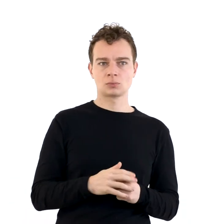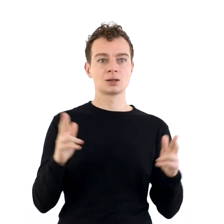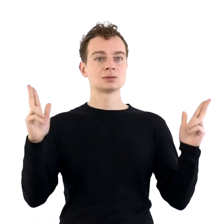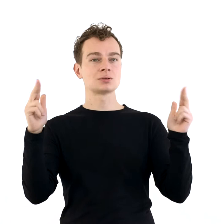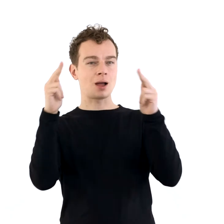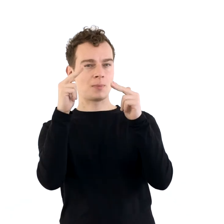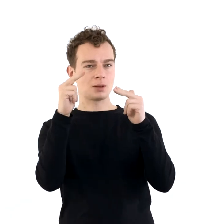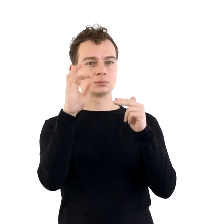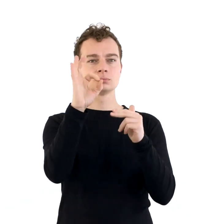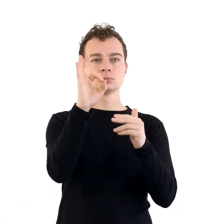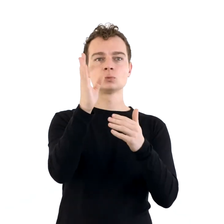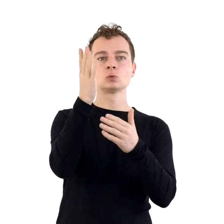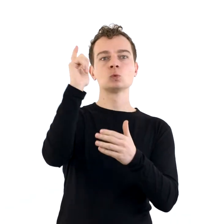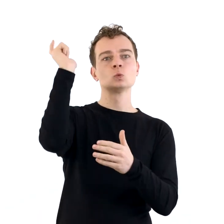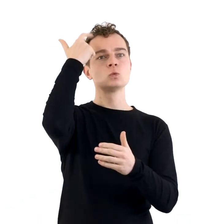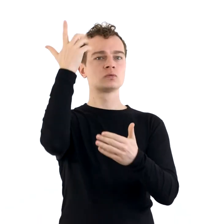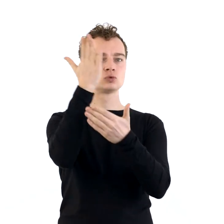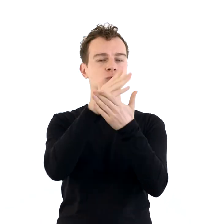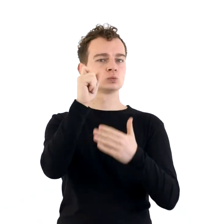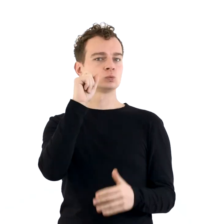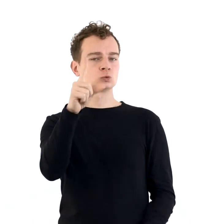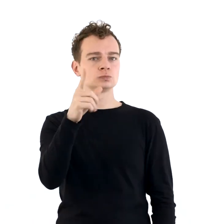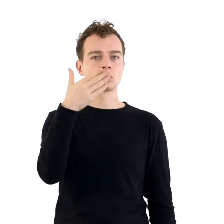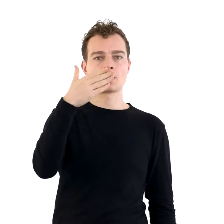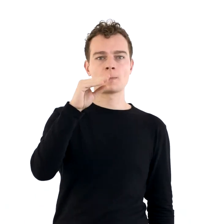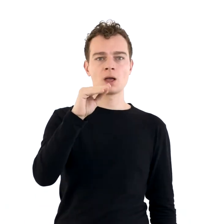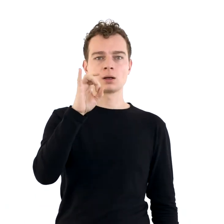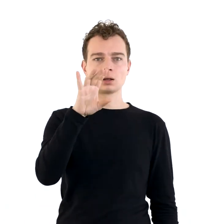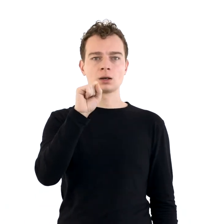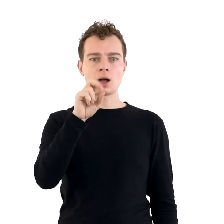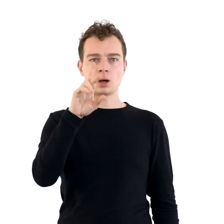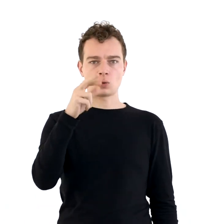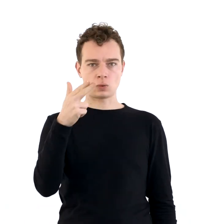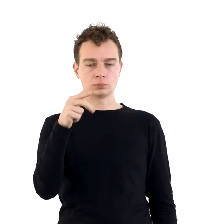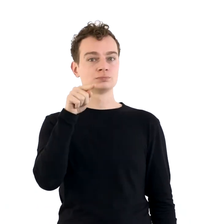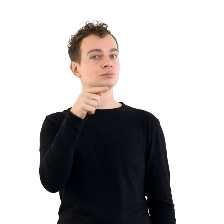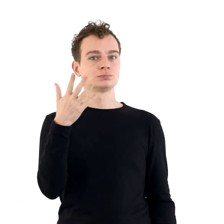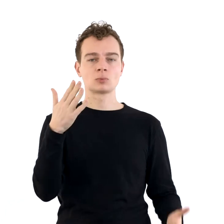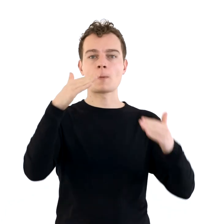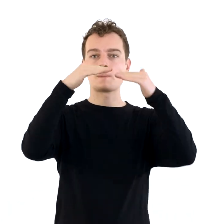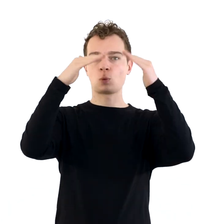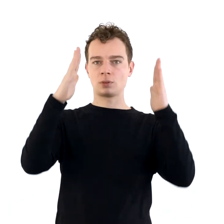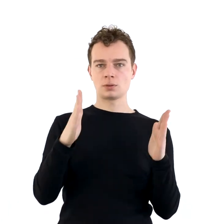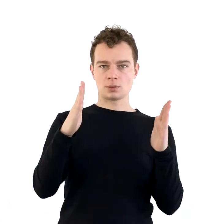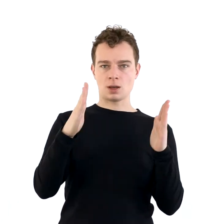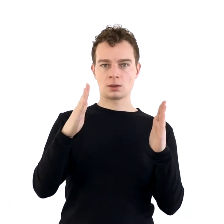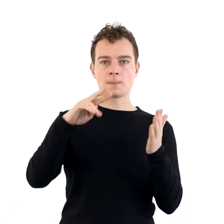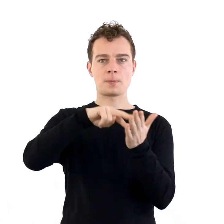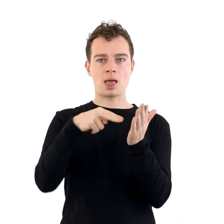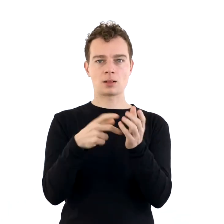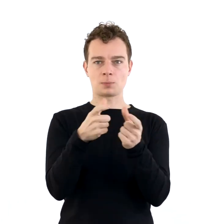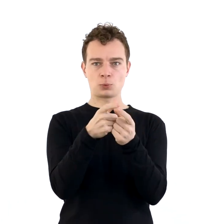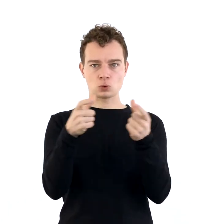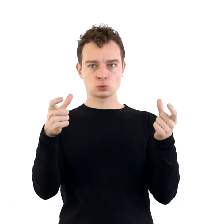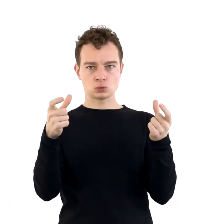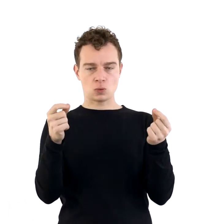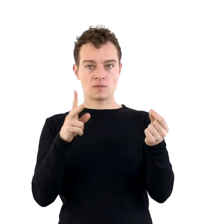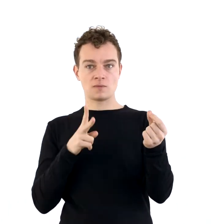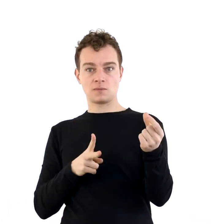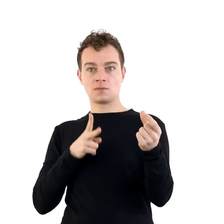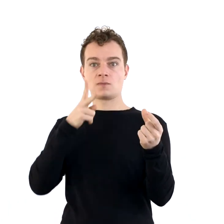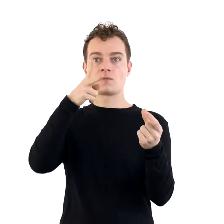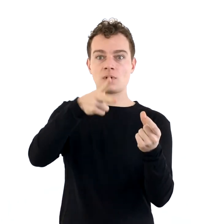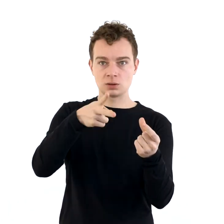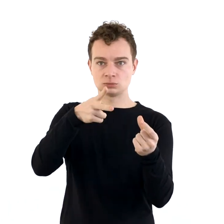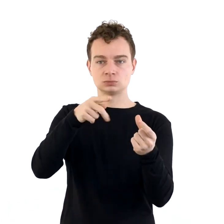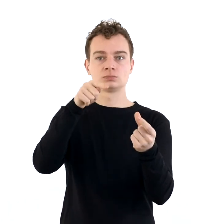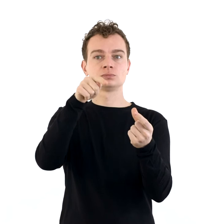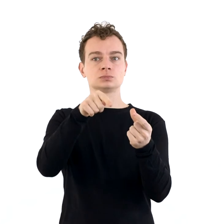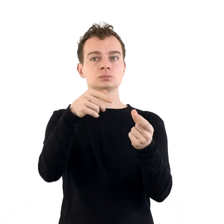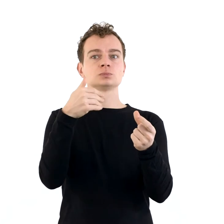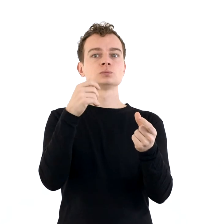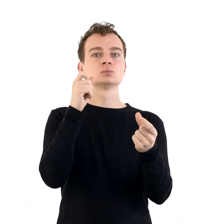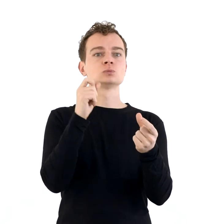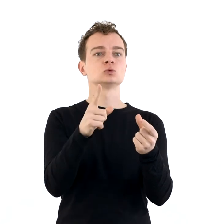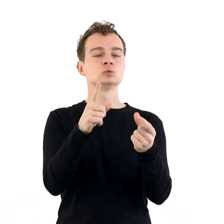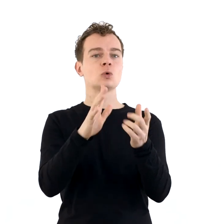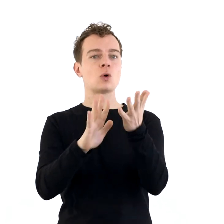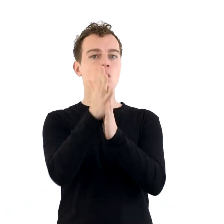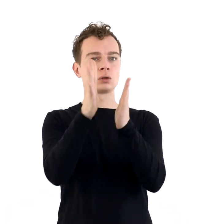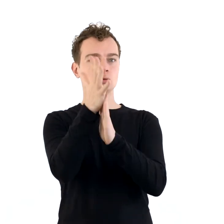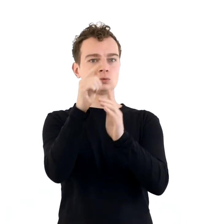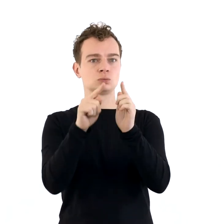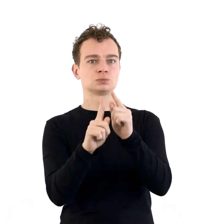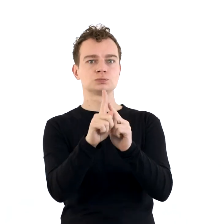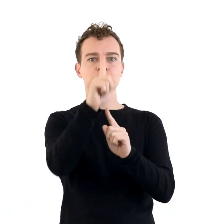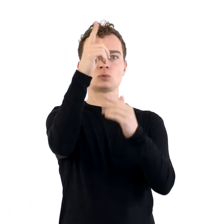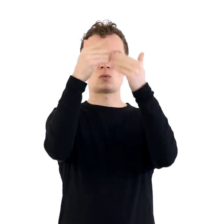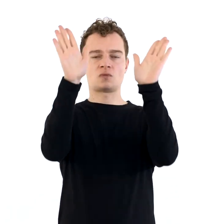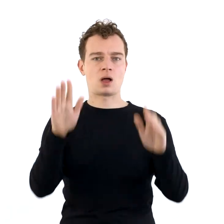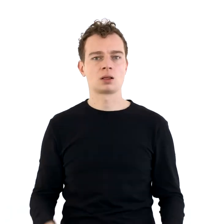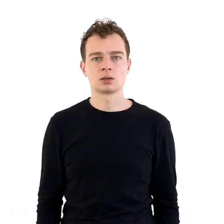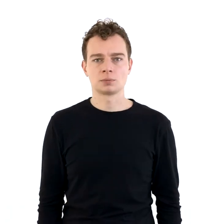Główną częścią zamku jest megaron – budynek na planie prostokąta z otwartym przedsionkiem, gdzie znajdowało się pomieszczenie z ogniskiem.